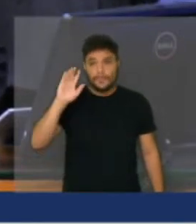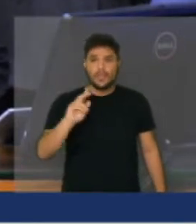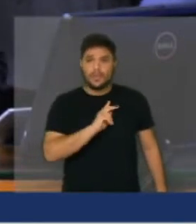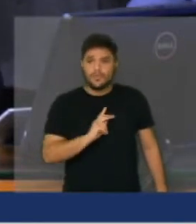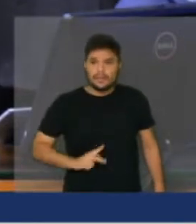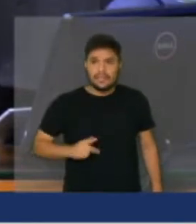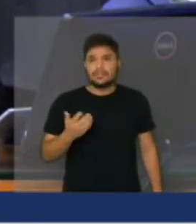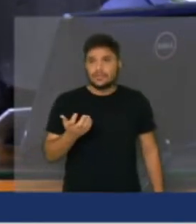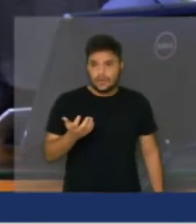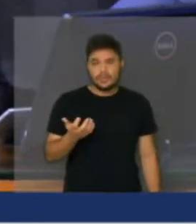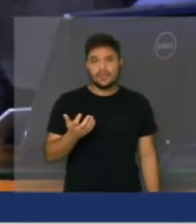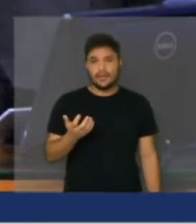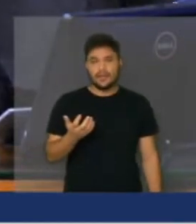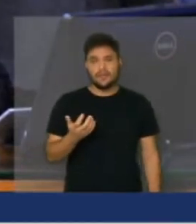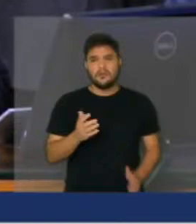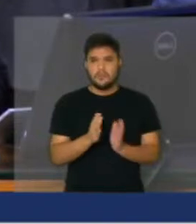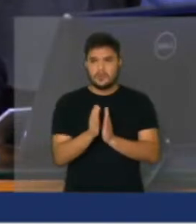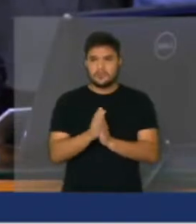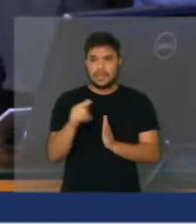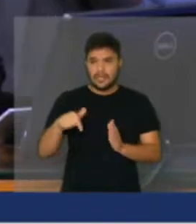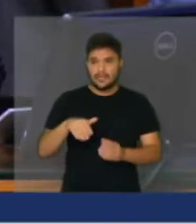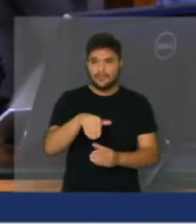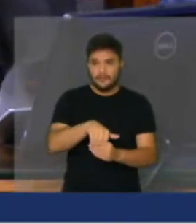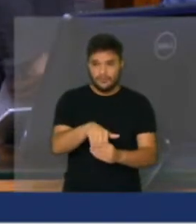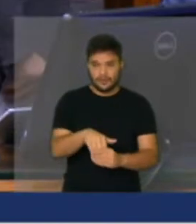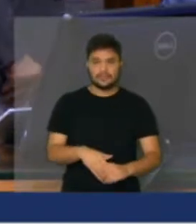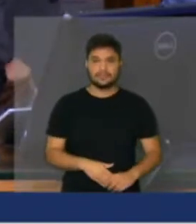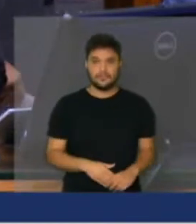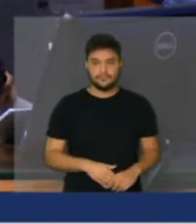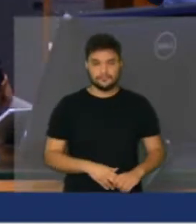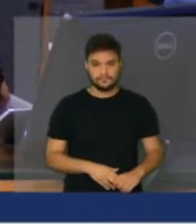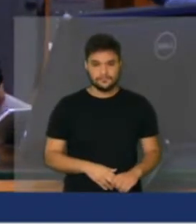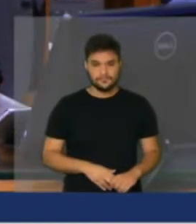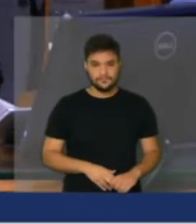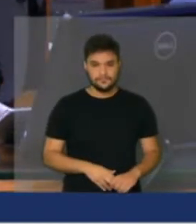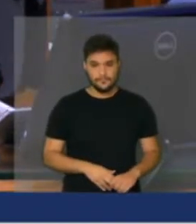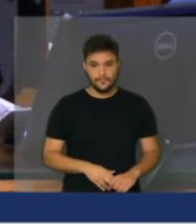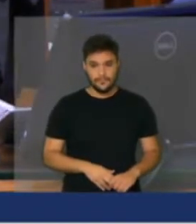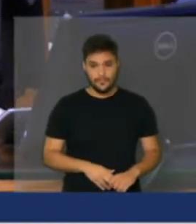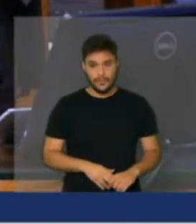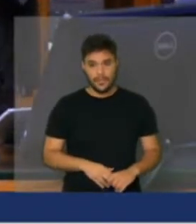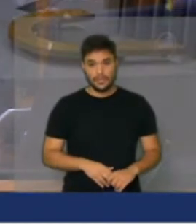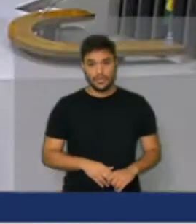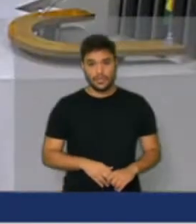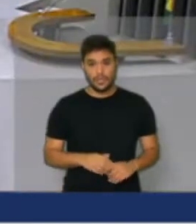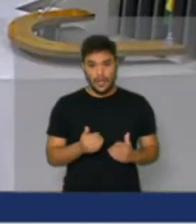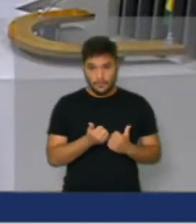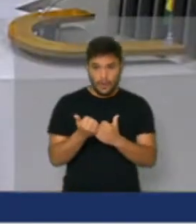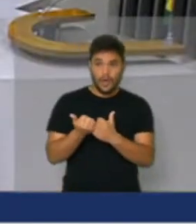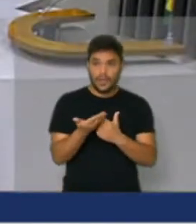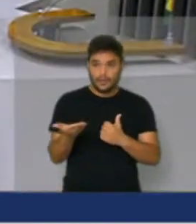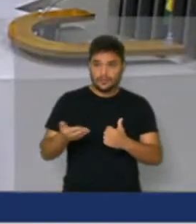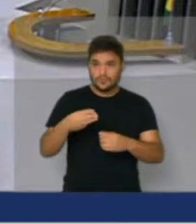VOTAÇÃO... QUE ATENDE AOS MUNICÍPIOS, A CONFEDERAÇÃO NACIONAL DOS MUNICÍPIOS, MAS LEMBRAR... QUE ESSA QUESTÃO